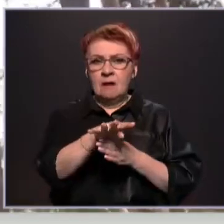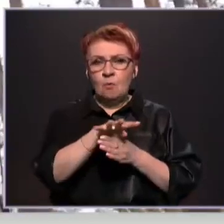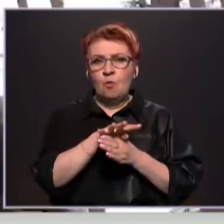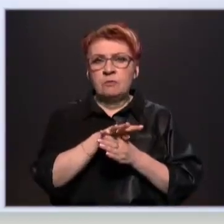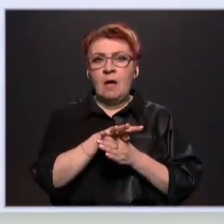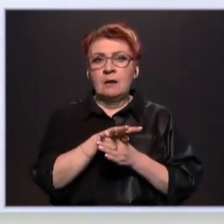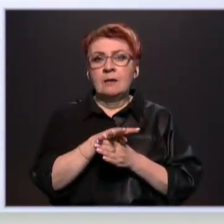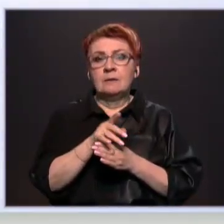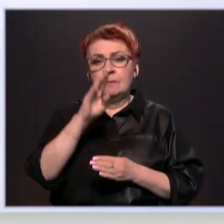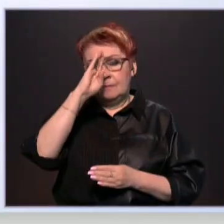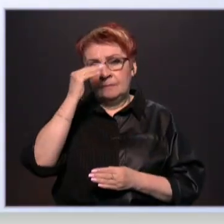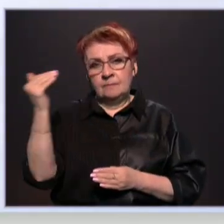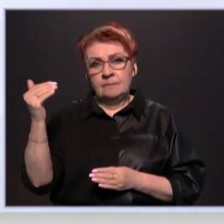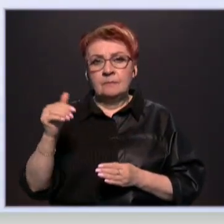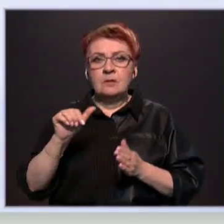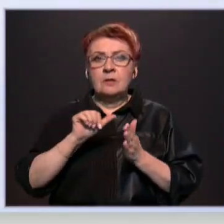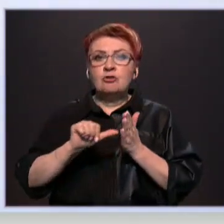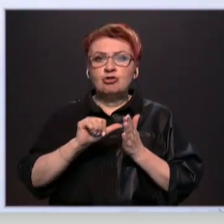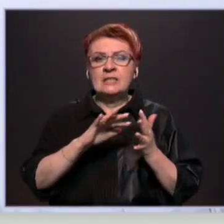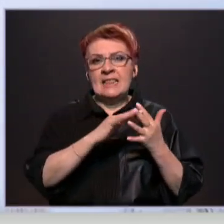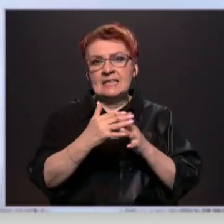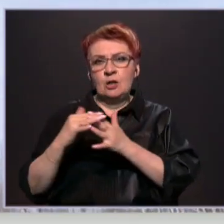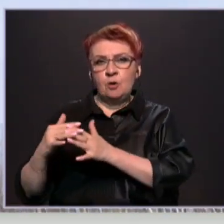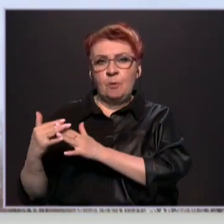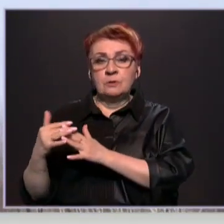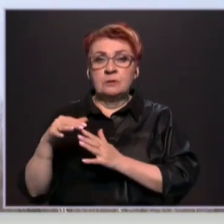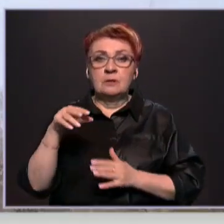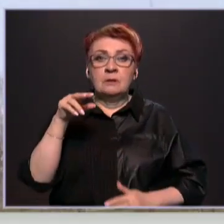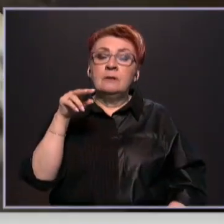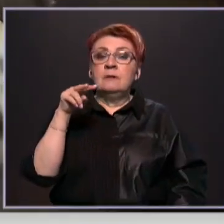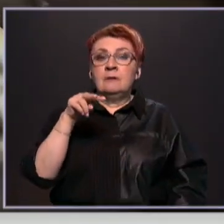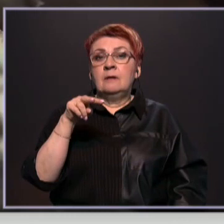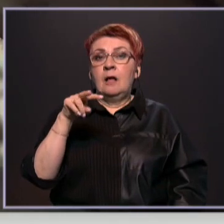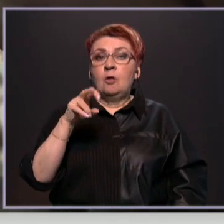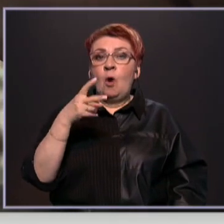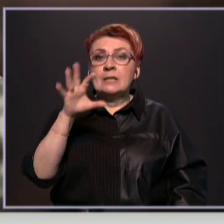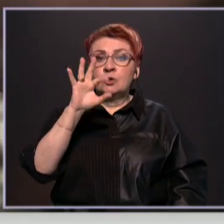позициям противника около 6 населённых пунктов на Луганском направлении российские войска при